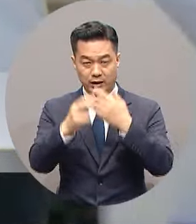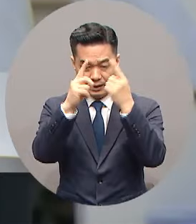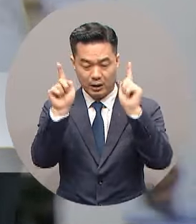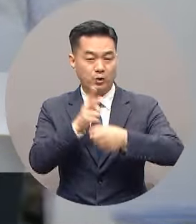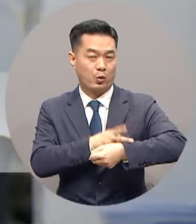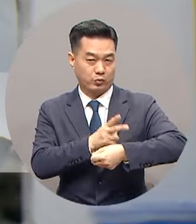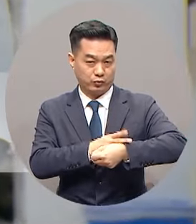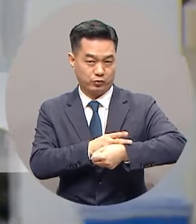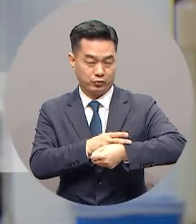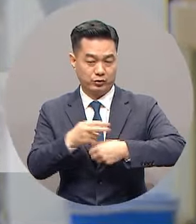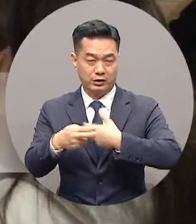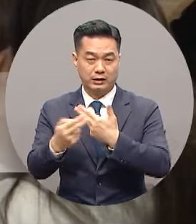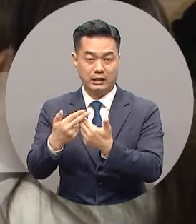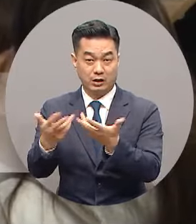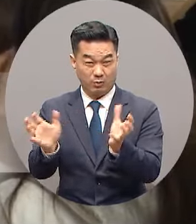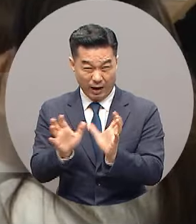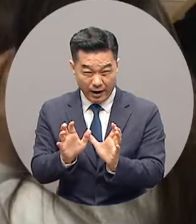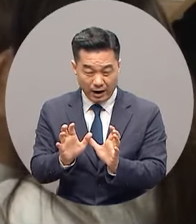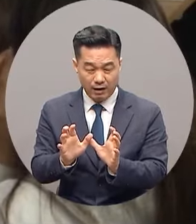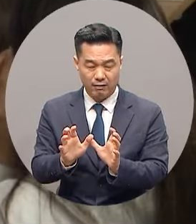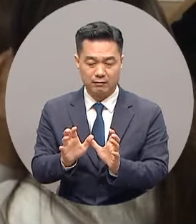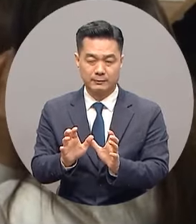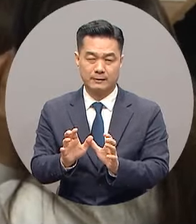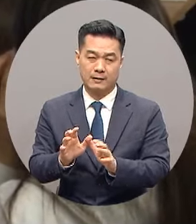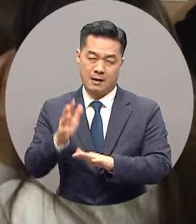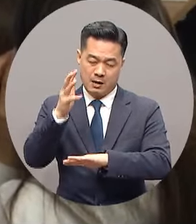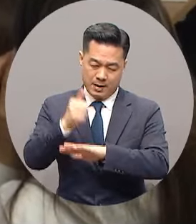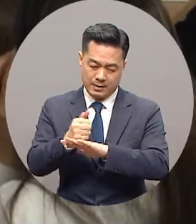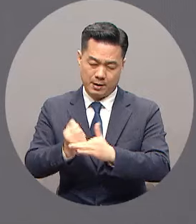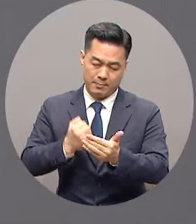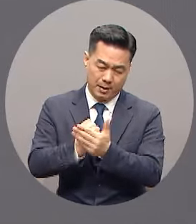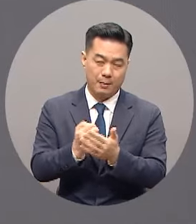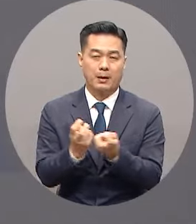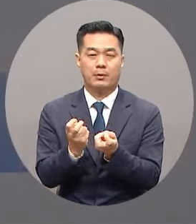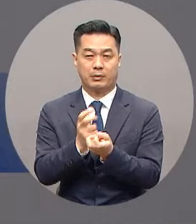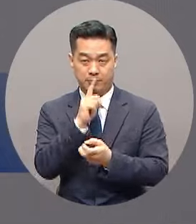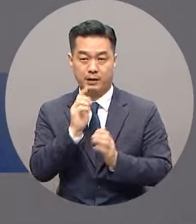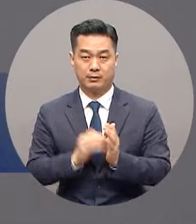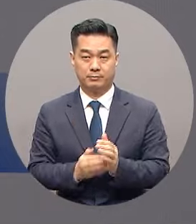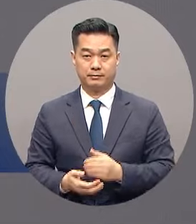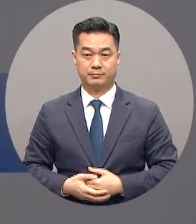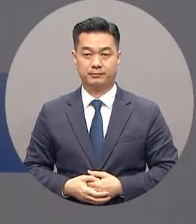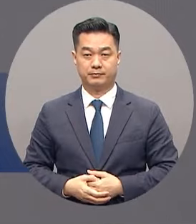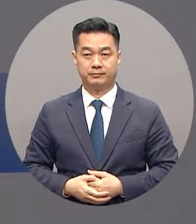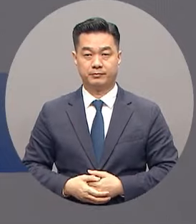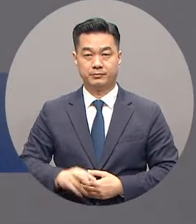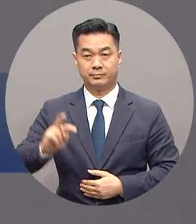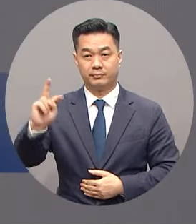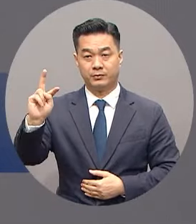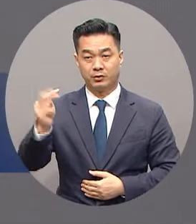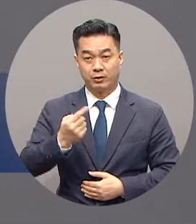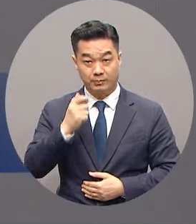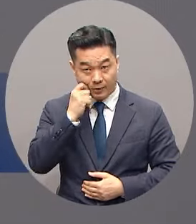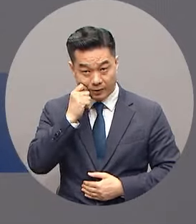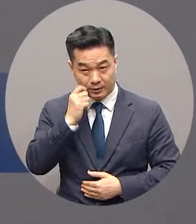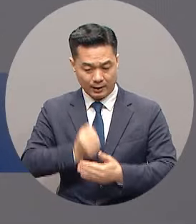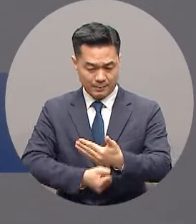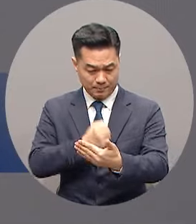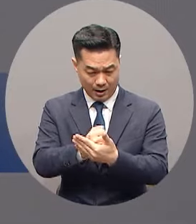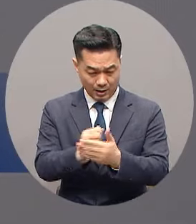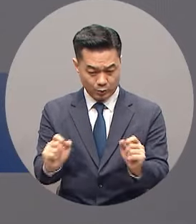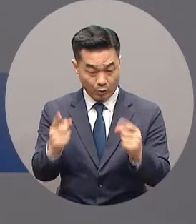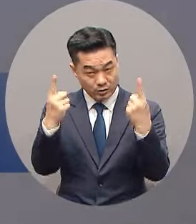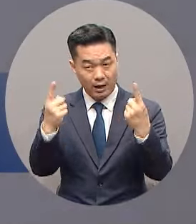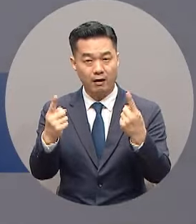오는 25일 집단 사직을 예고한 전국의 의대교수들과 의사 협회는 돌아올 수 없는 강을